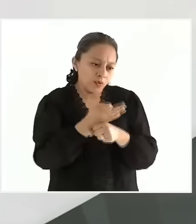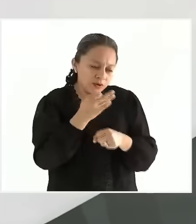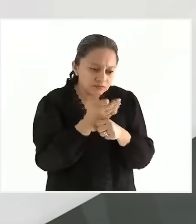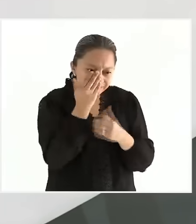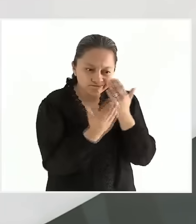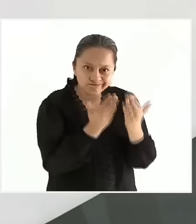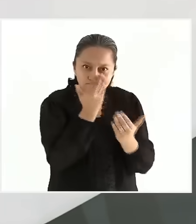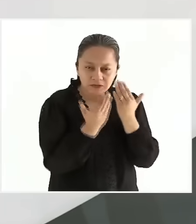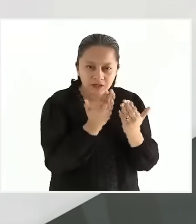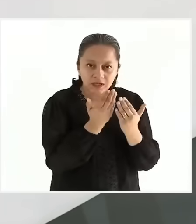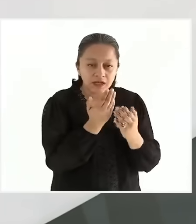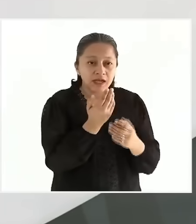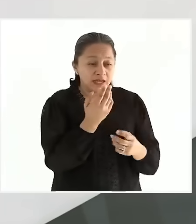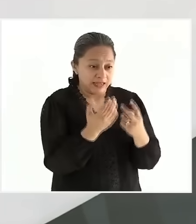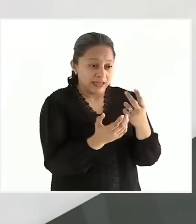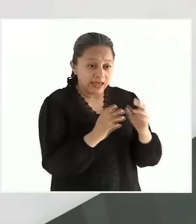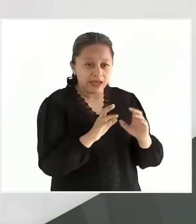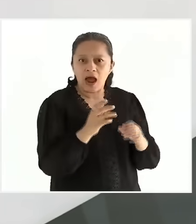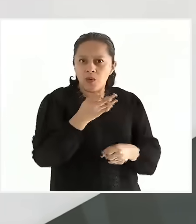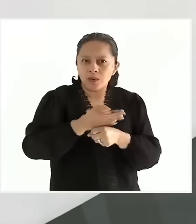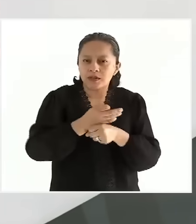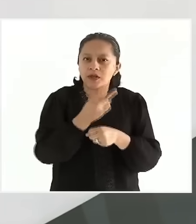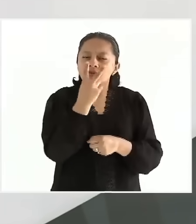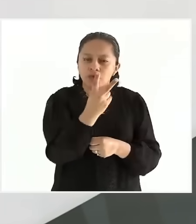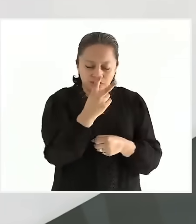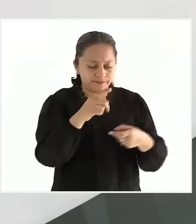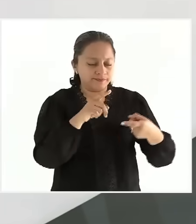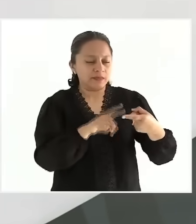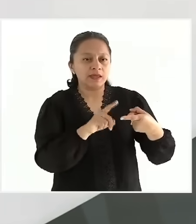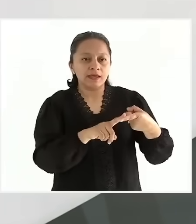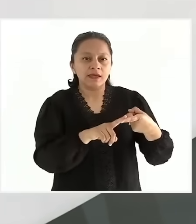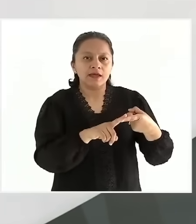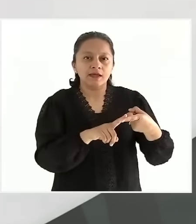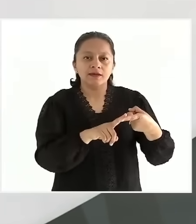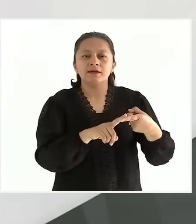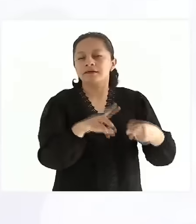dos de las cosas principales para el bienestar de nuestro país. Uno, generación de energía con